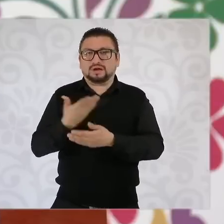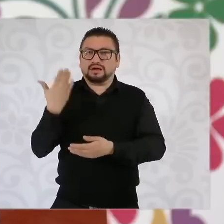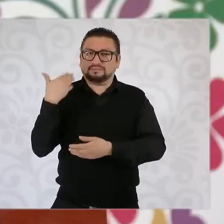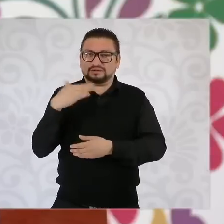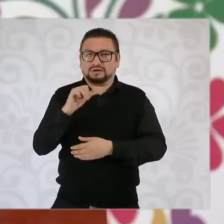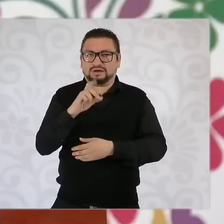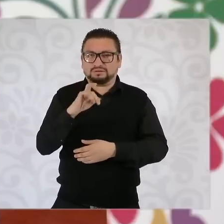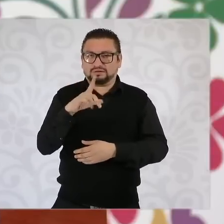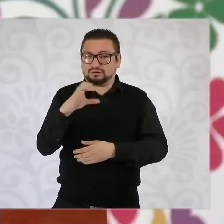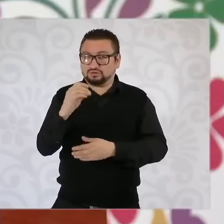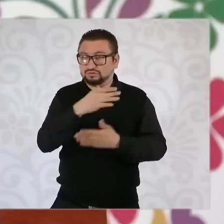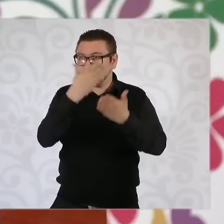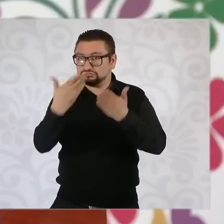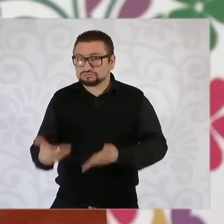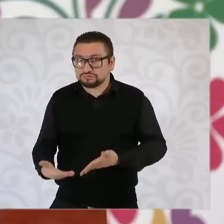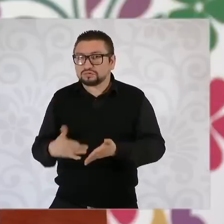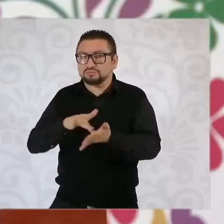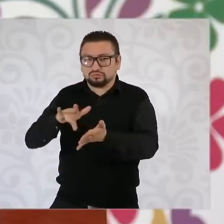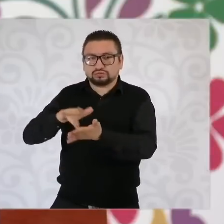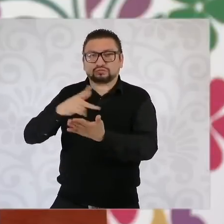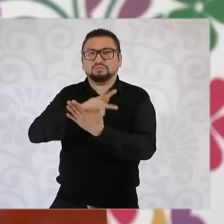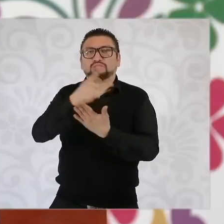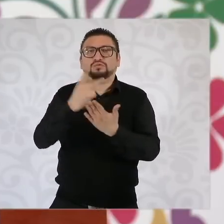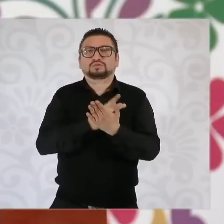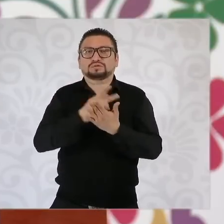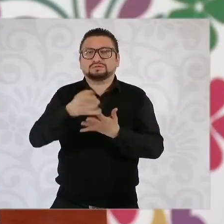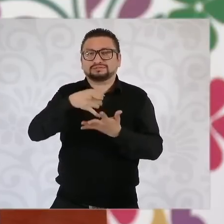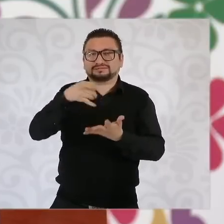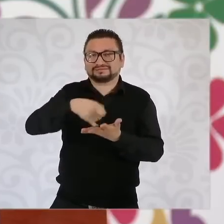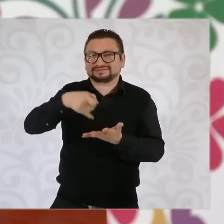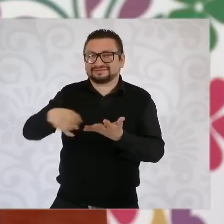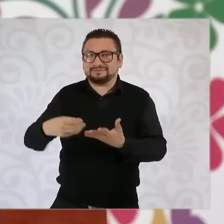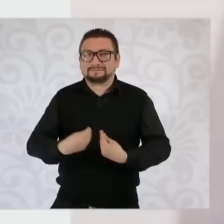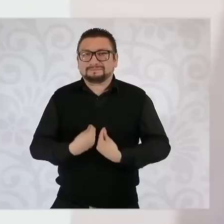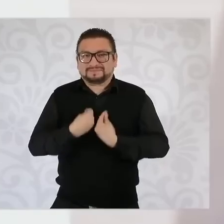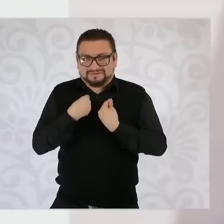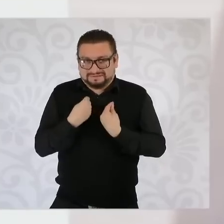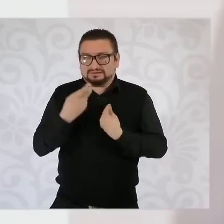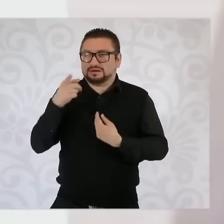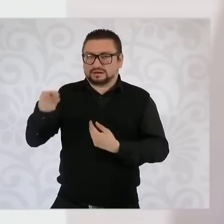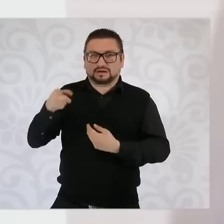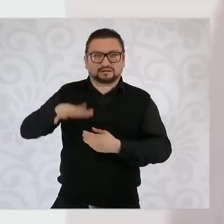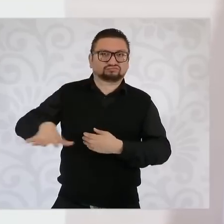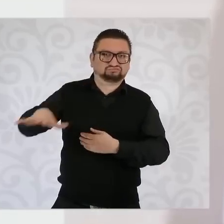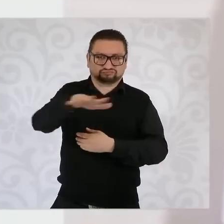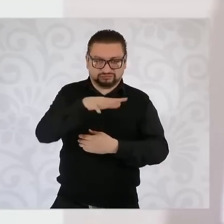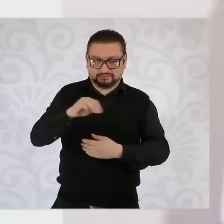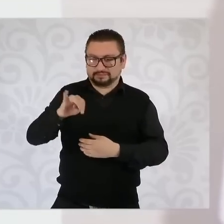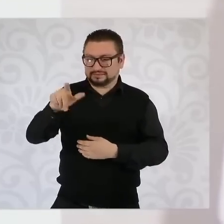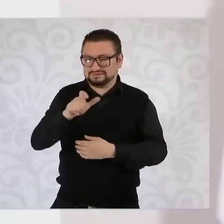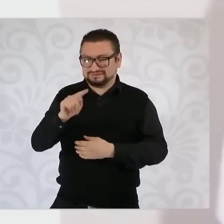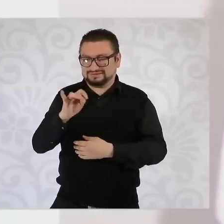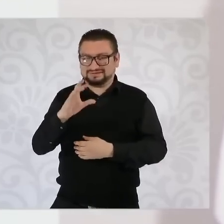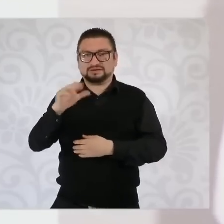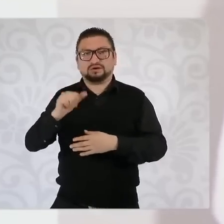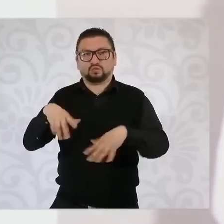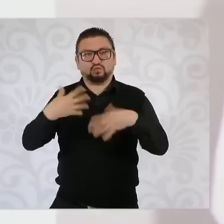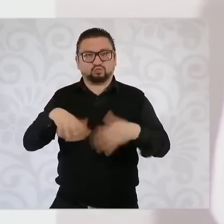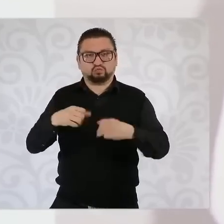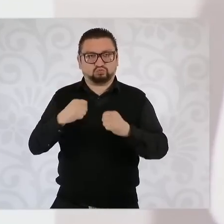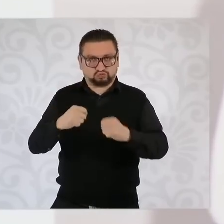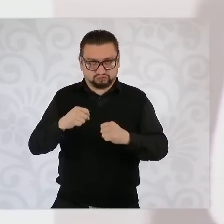Obrador y el programa sembrando vida tiene una presencia muy grande en la misteca eh vamos a